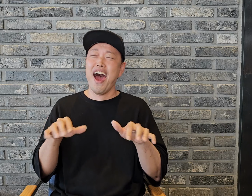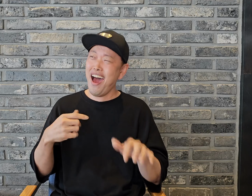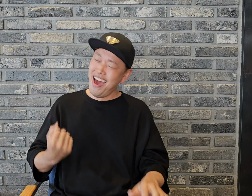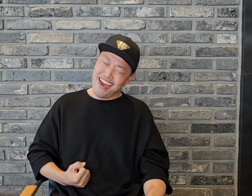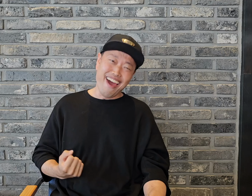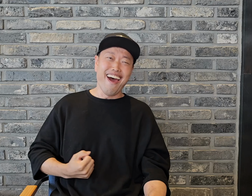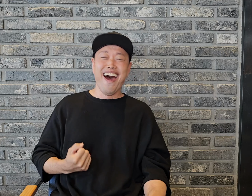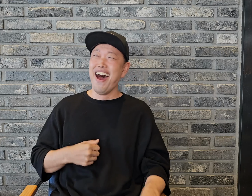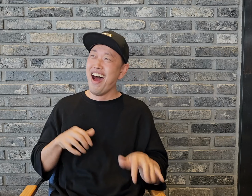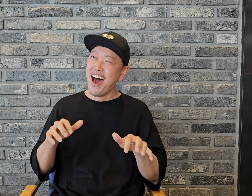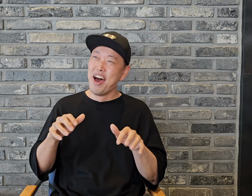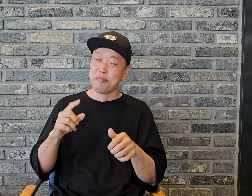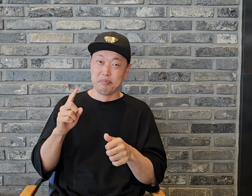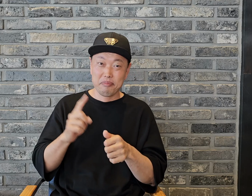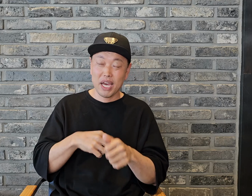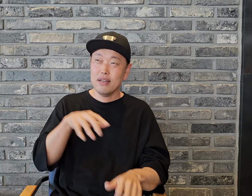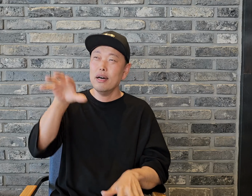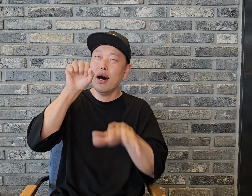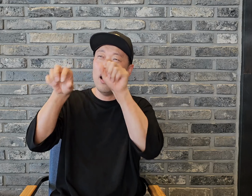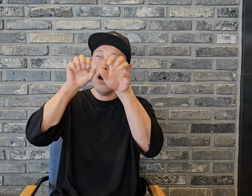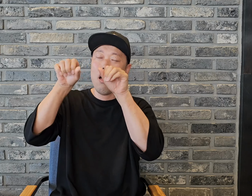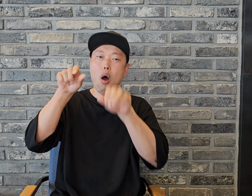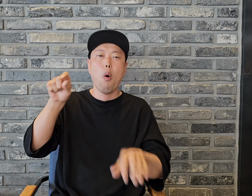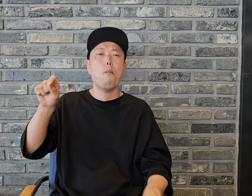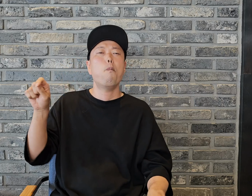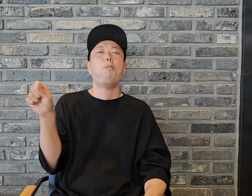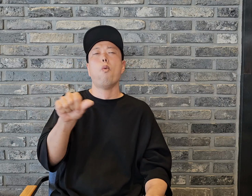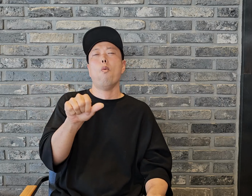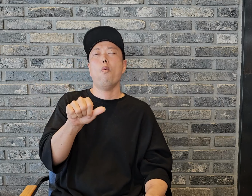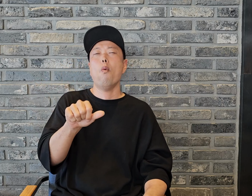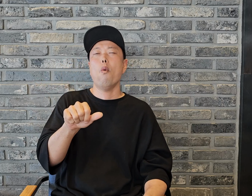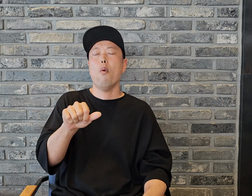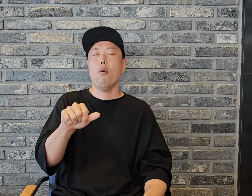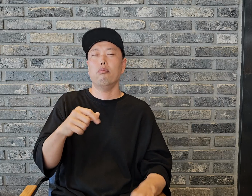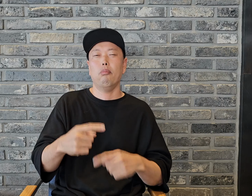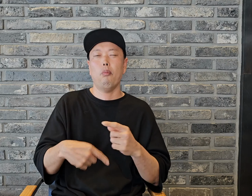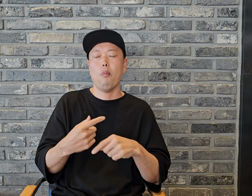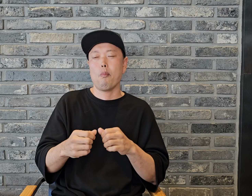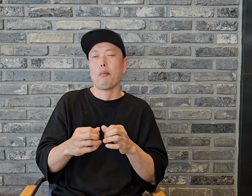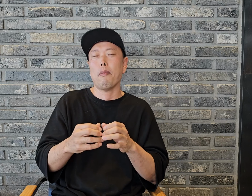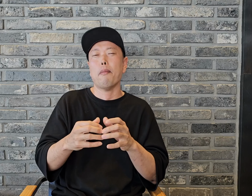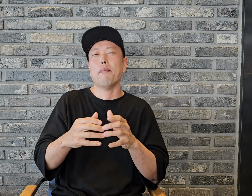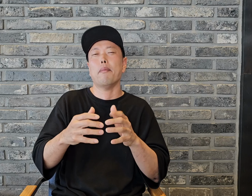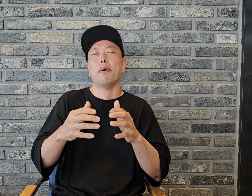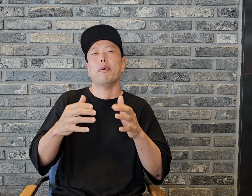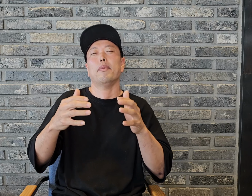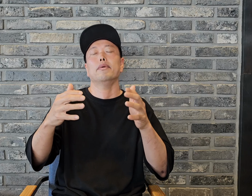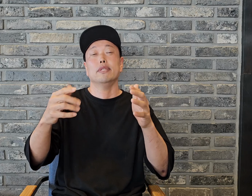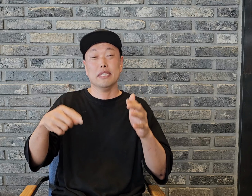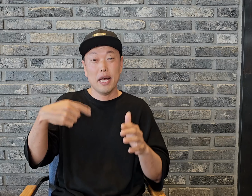ich so heftig lachen musste, dass mir der Magen weh tat. Natürlich habe ich seine Gebärdensprache schnell gelernt. Ich tat dies und meine Gebärdensprachkenntnisse verbesserten sich.